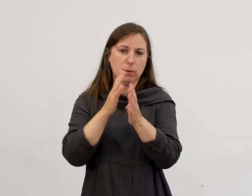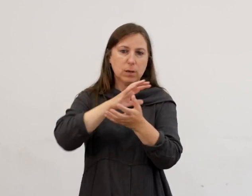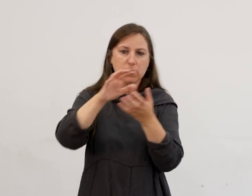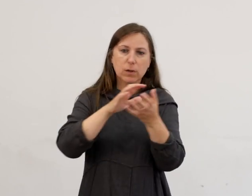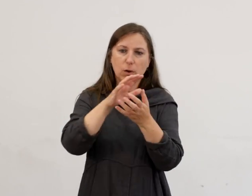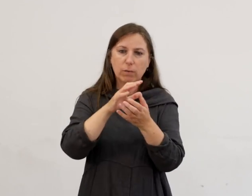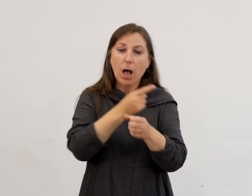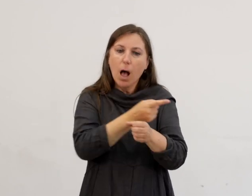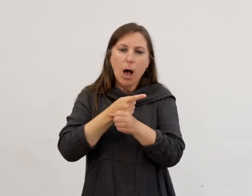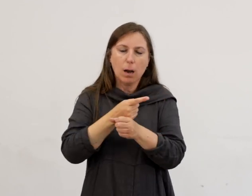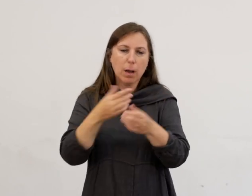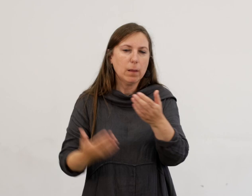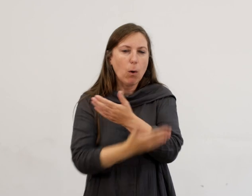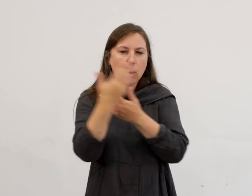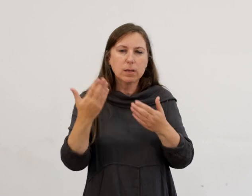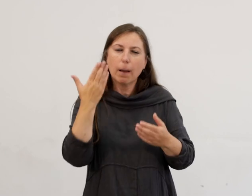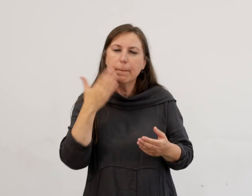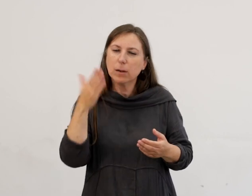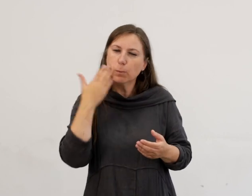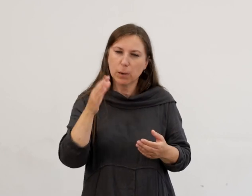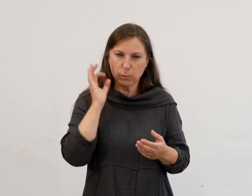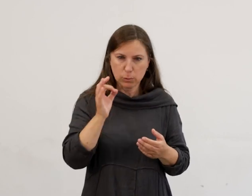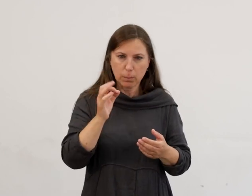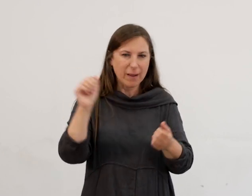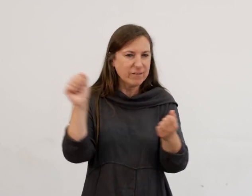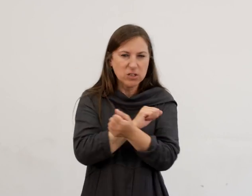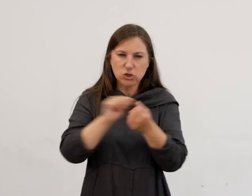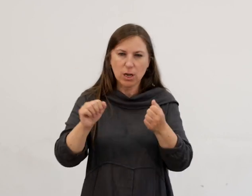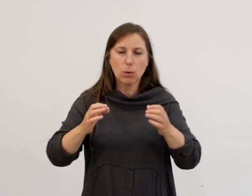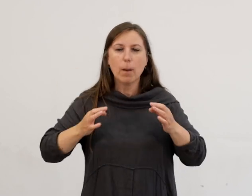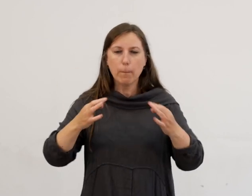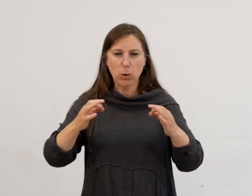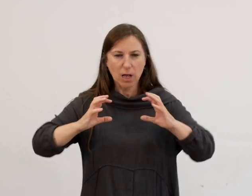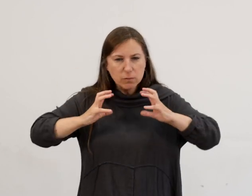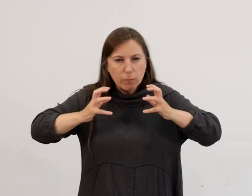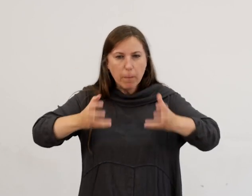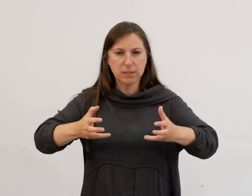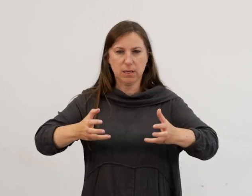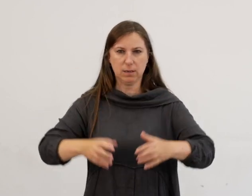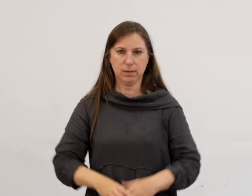Na początku II wojny światowej okazała się bardzo skutecznym sprzętem.